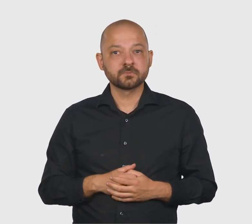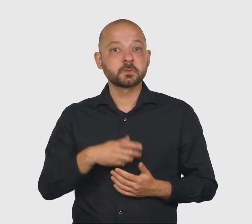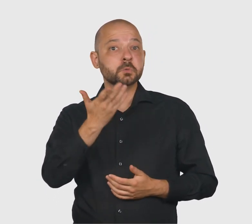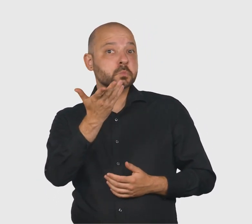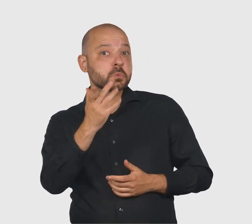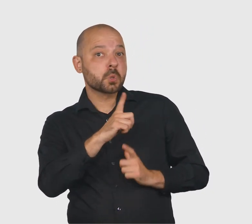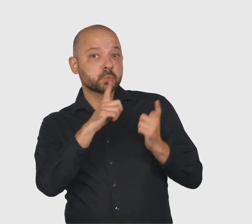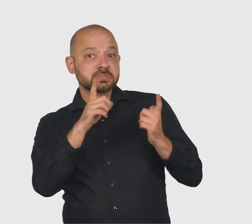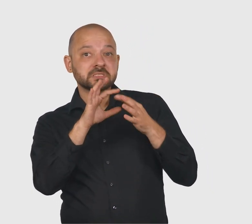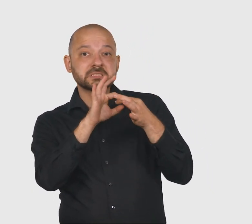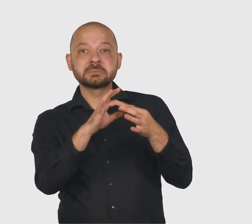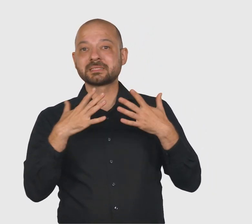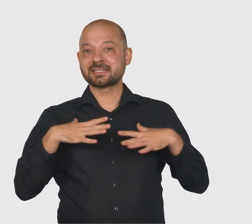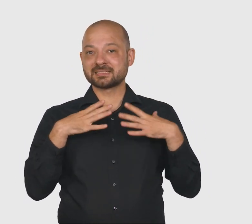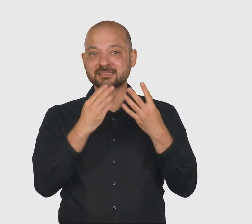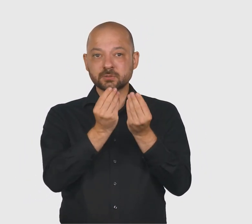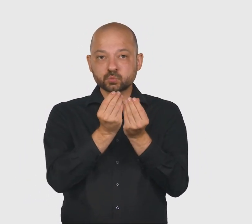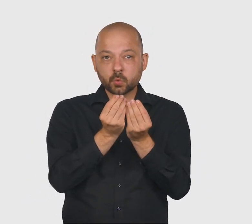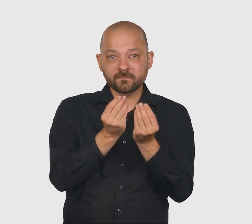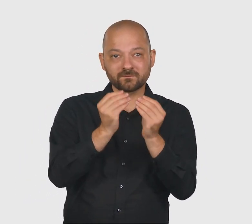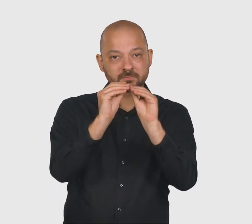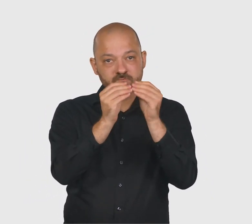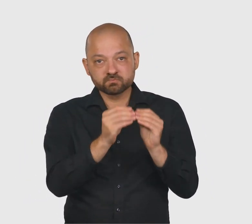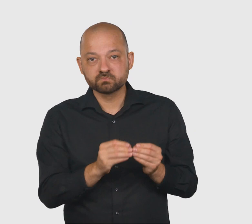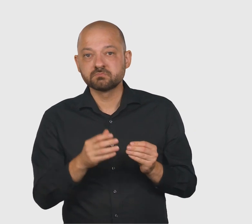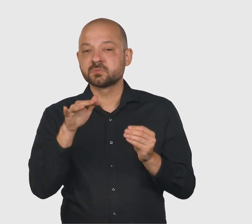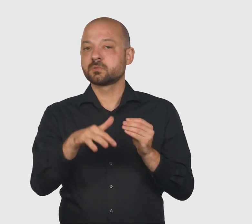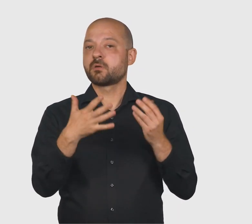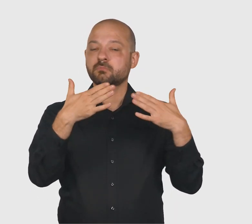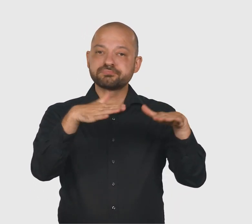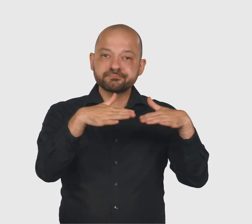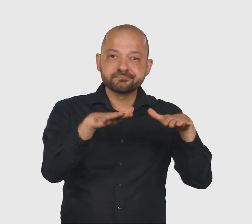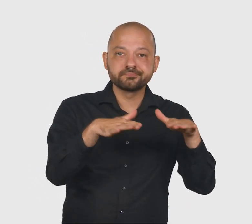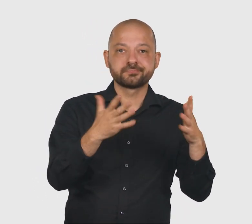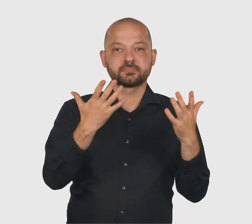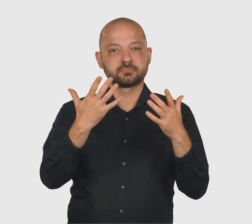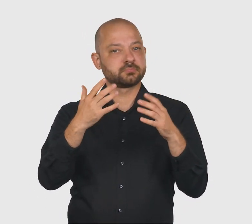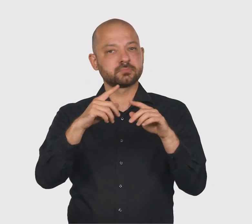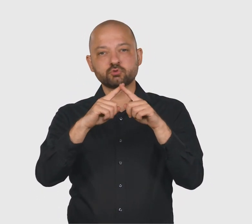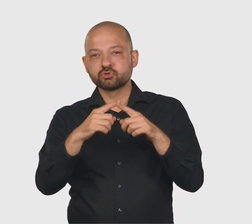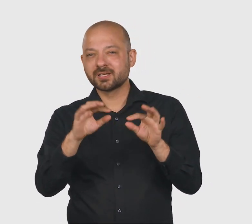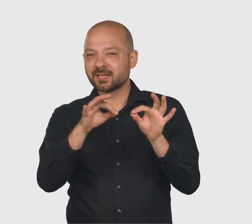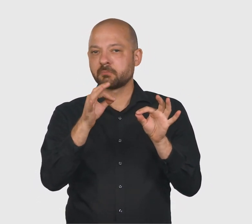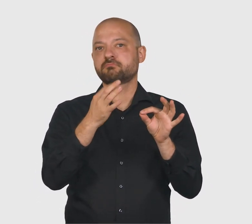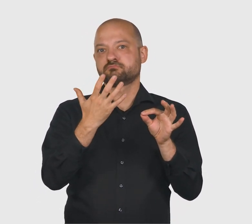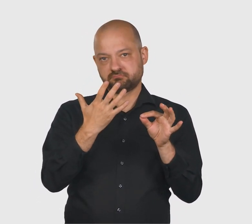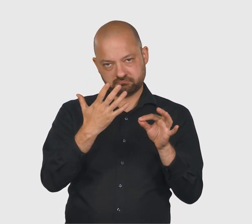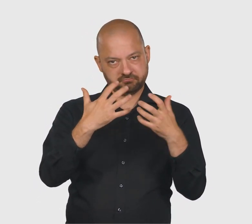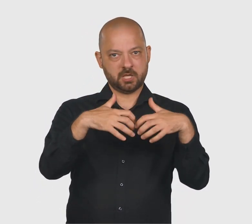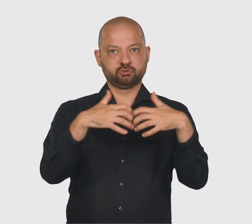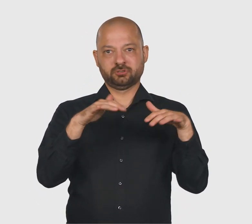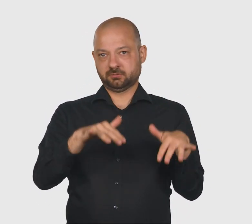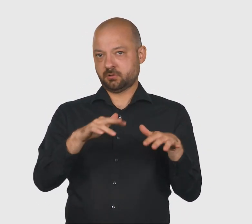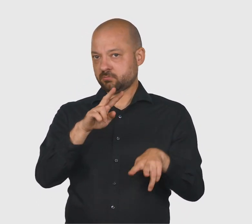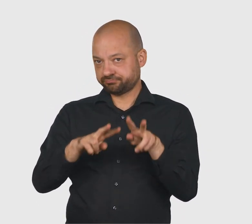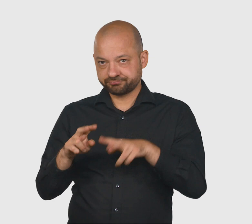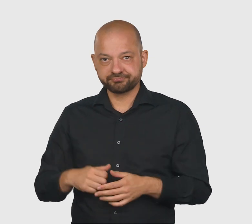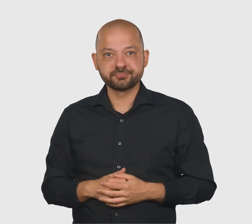Wer Lust auf textiles Gestalten hat, findet hier Näh- und Stickmaschinen,